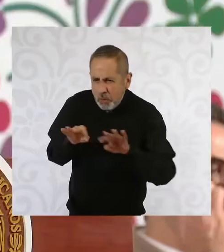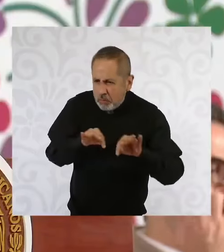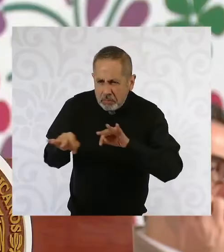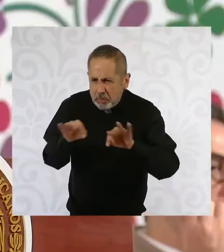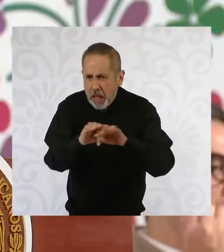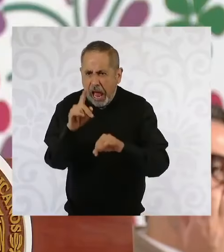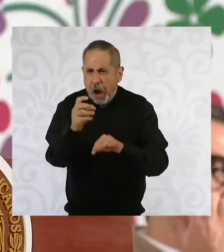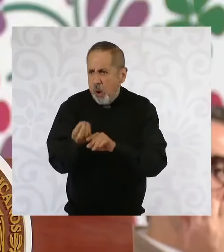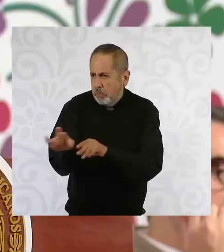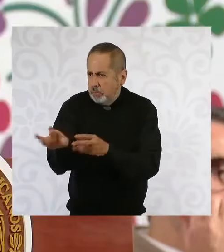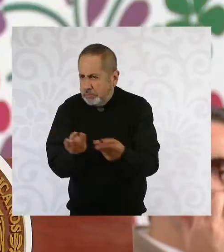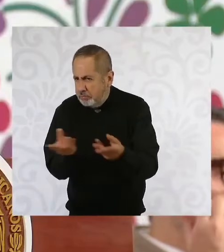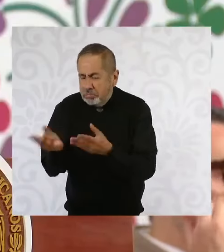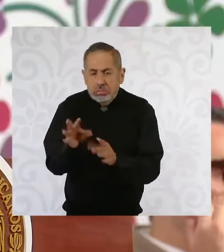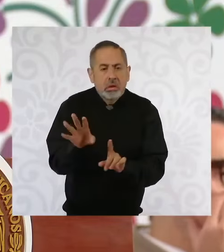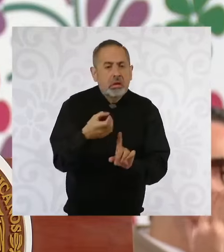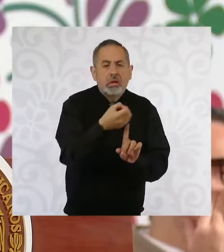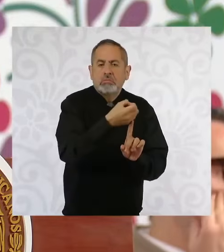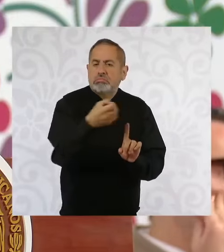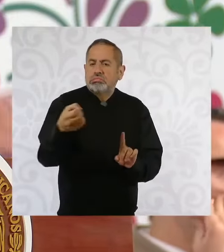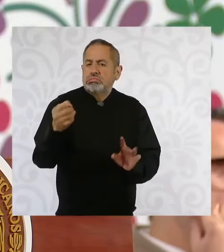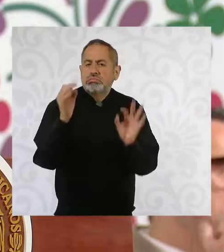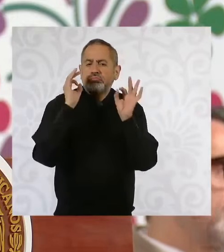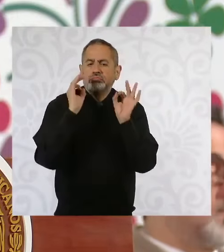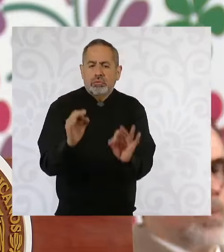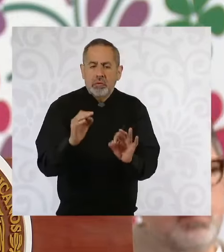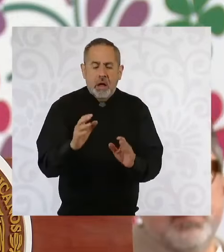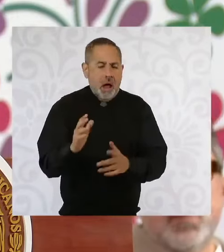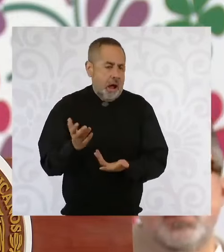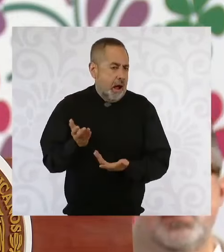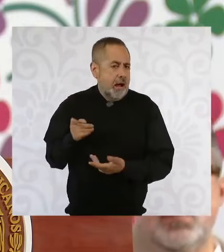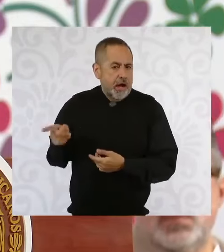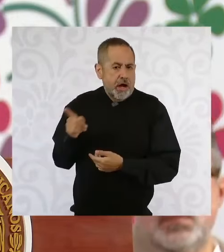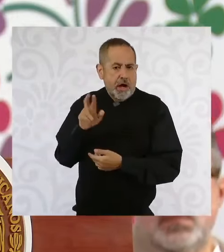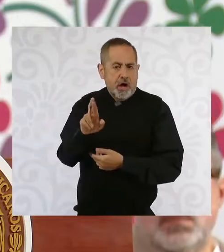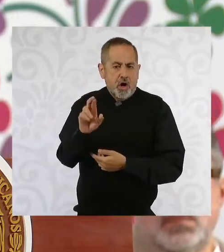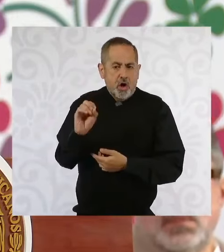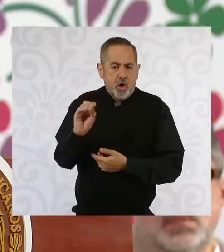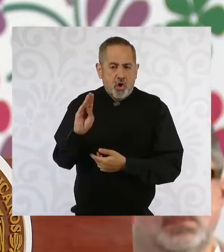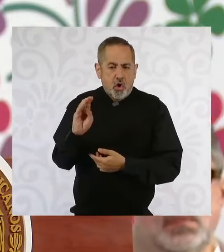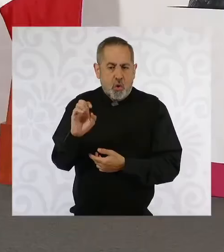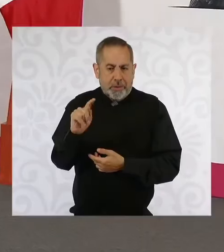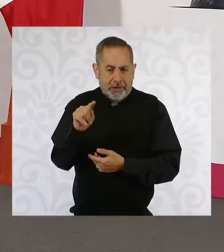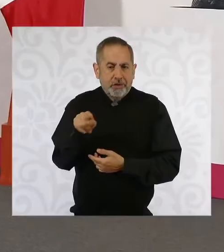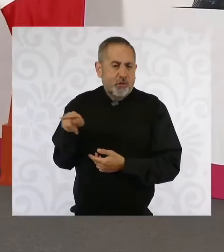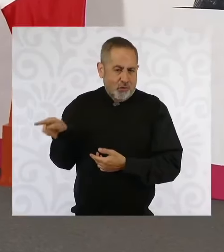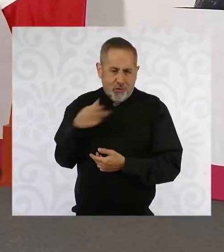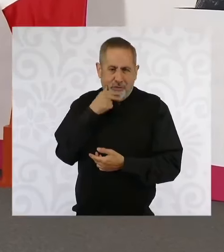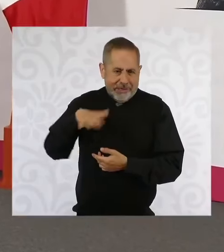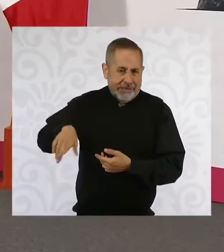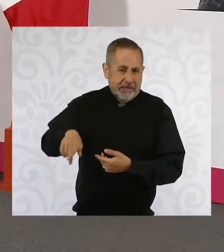fugas de manera muy importante Entonces ahora Roberto le di el encargo de varios proyectos